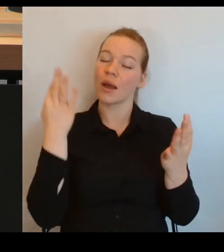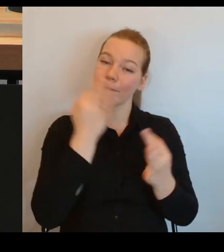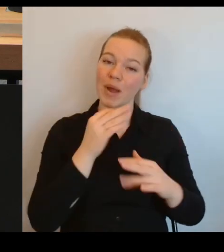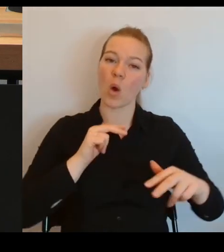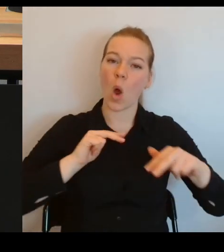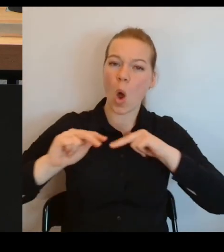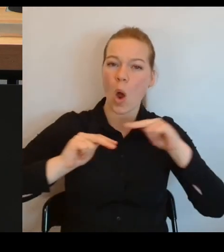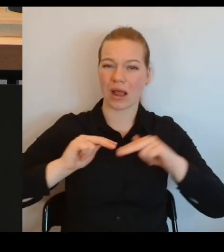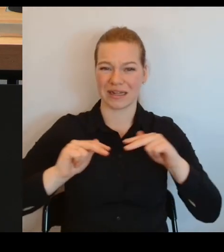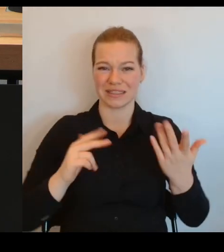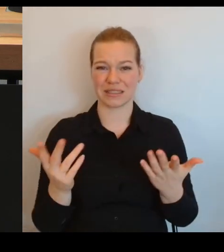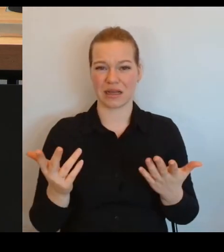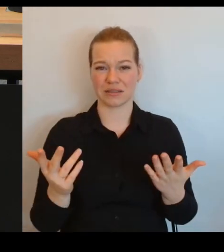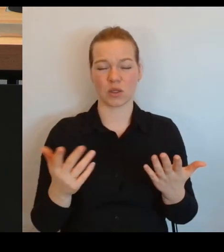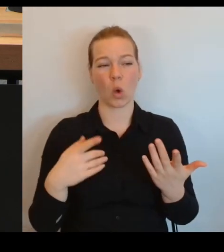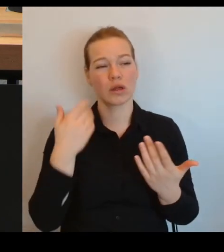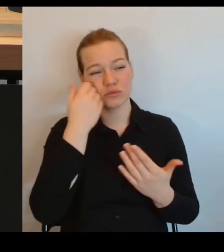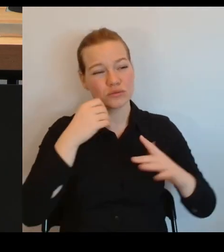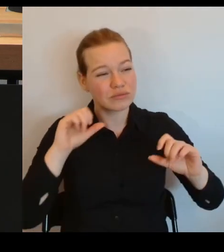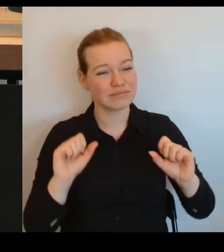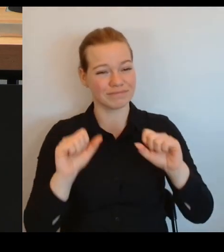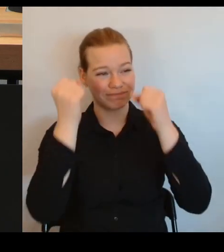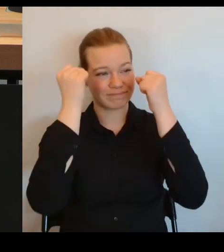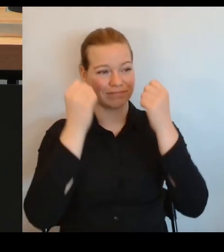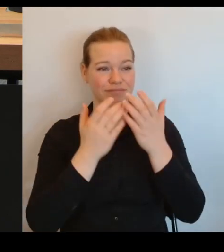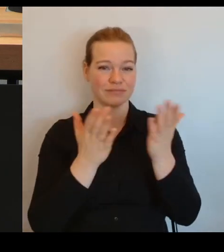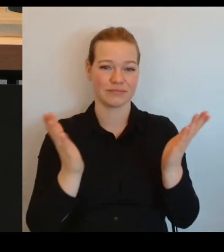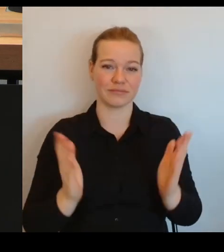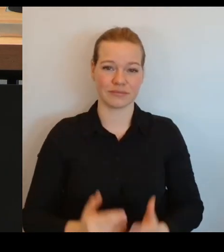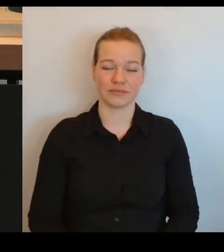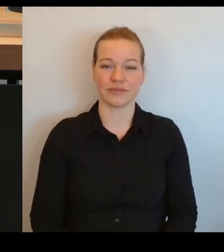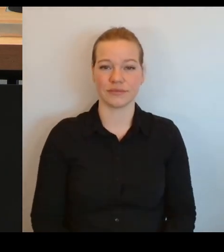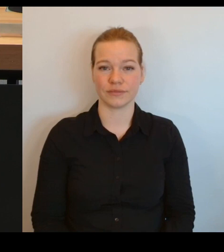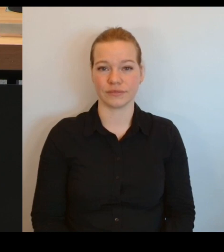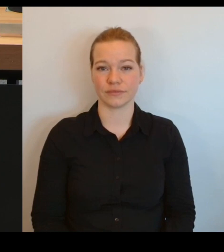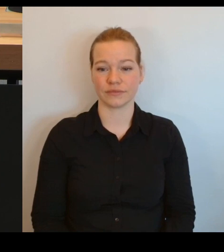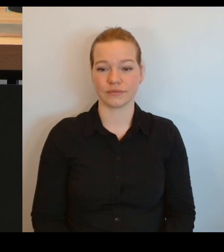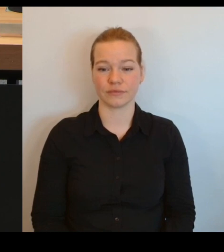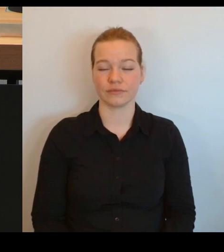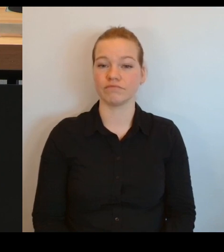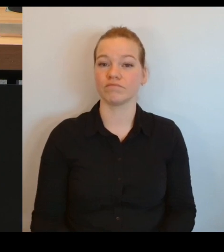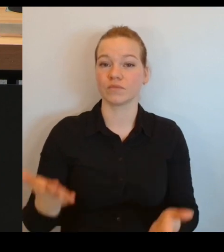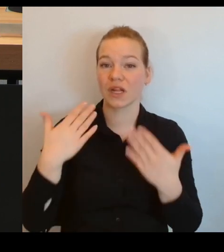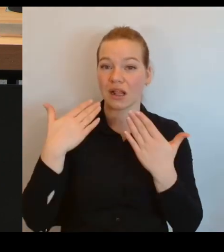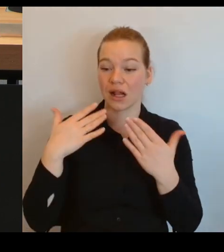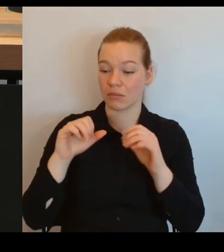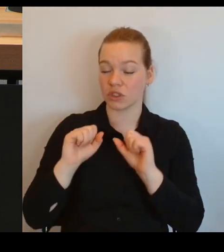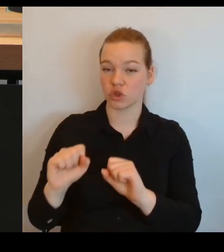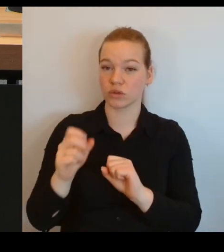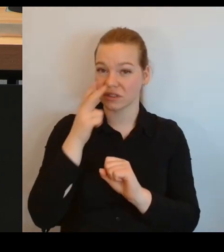Und der Klimaschutz Die demokratischen Fraktionen in diesem Haus sind sich weitestgehend einig Berlin braucht zusätzliche